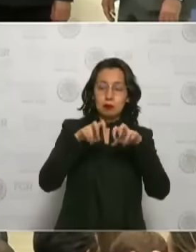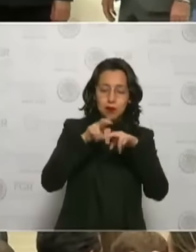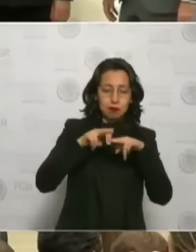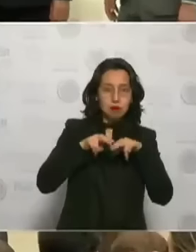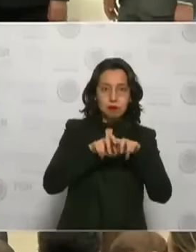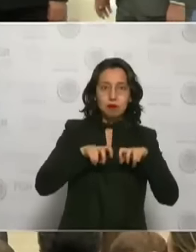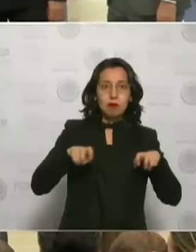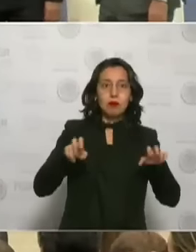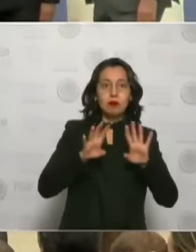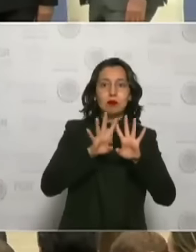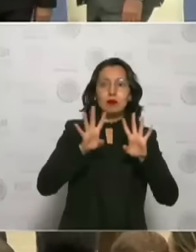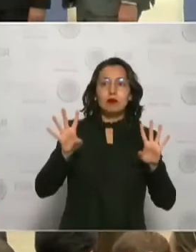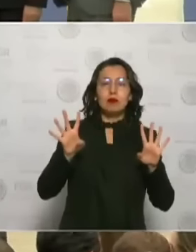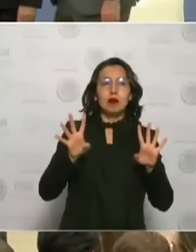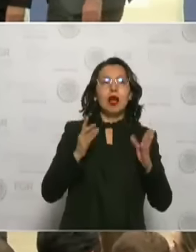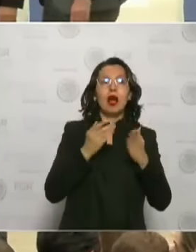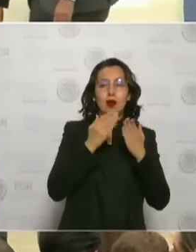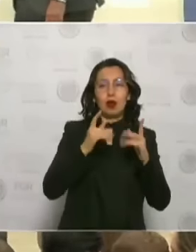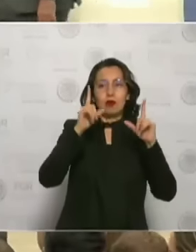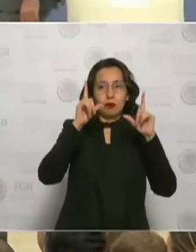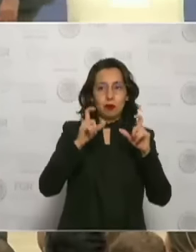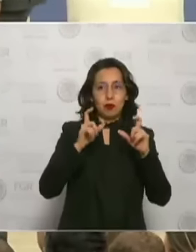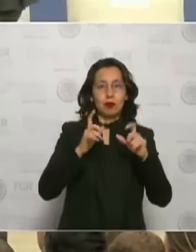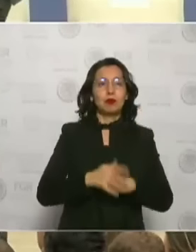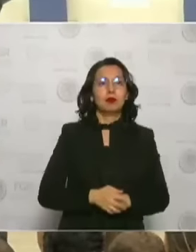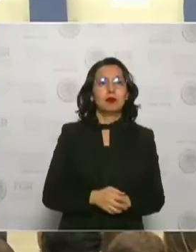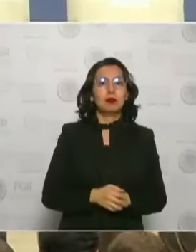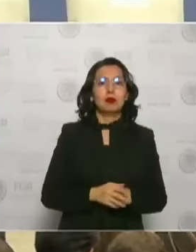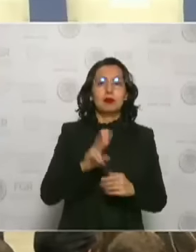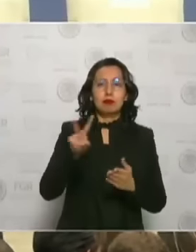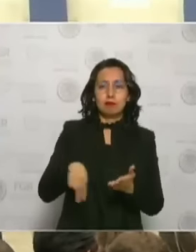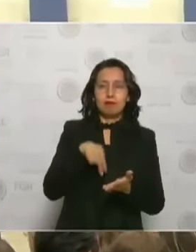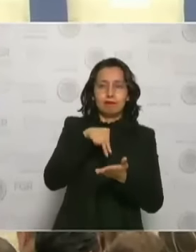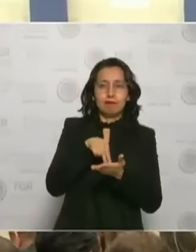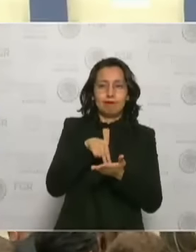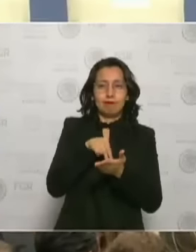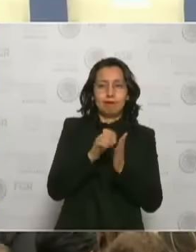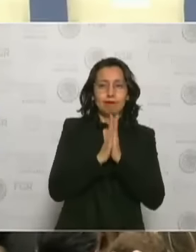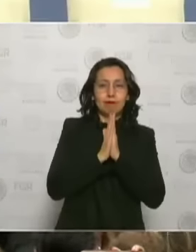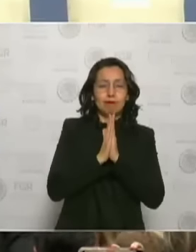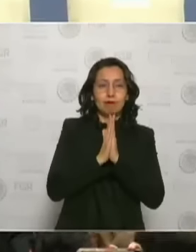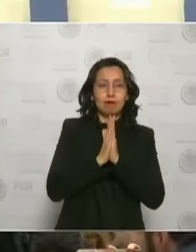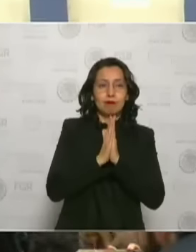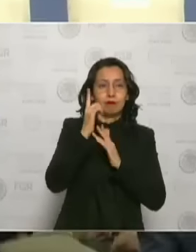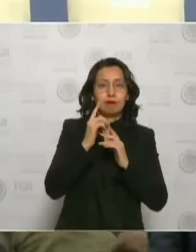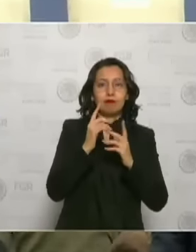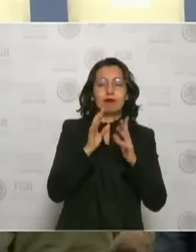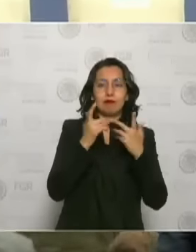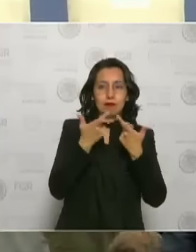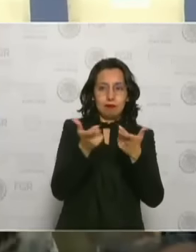quienes hoy asisten ahora sí pedirles por favor de pie para una toma fotográfica grupal colectiva.